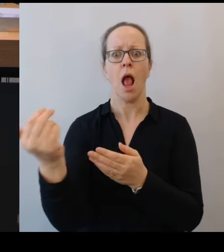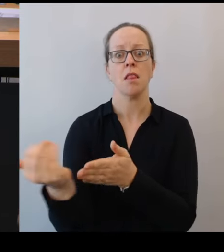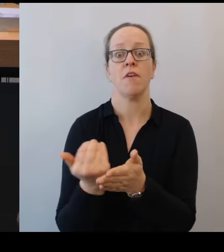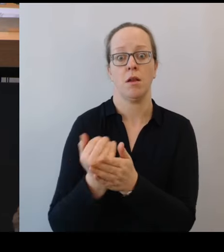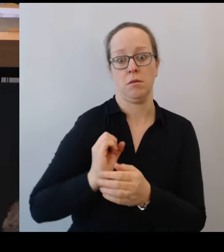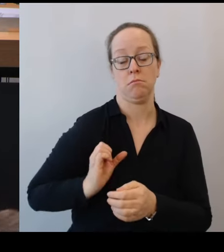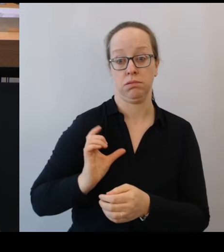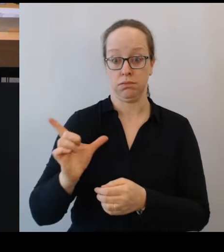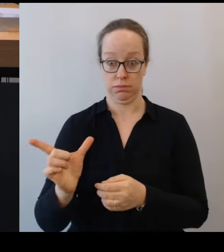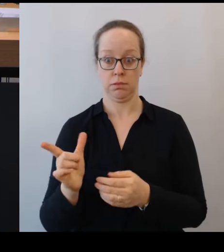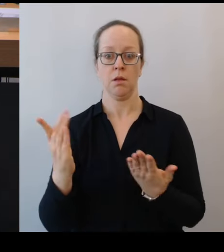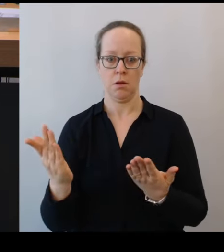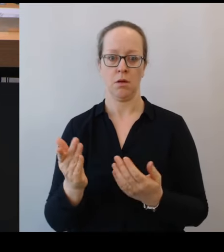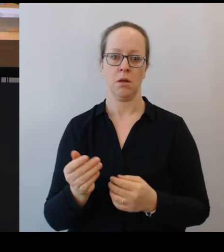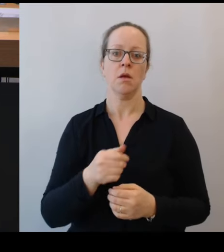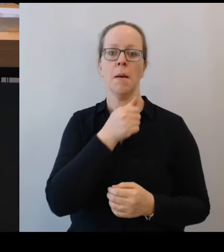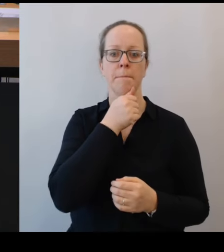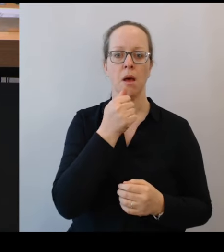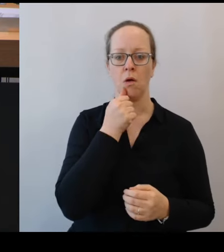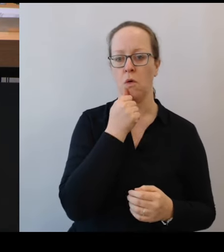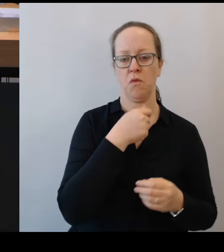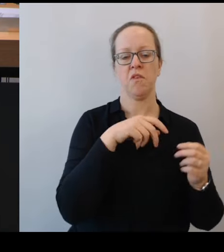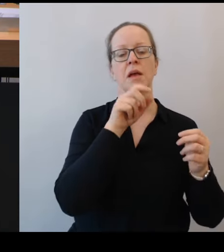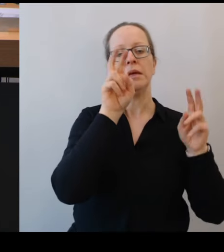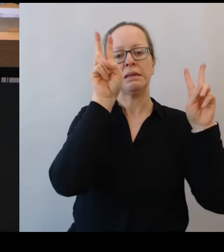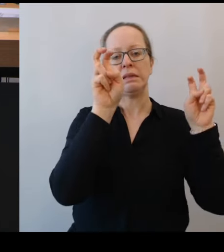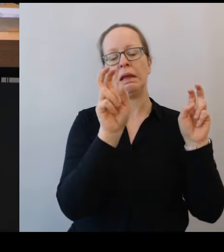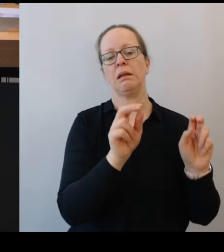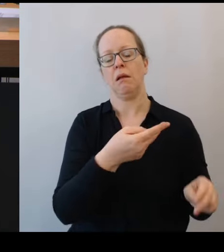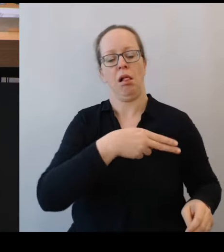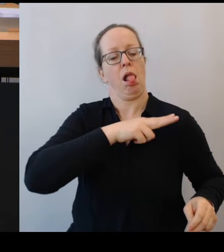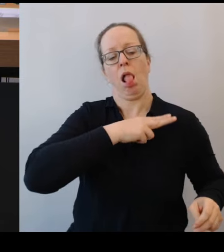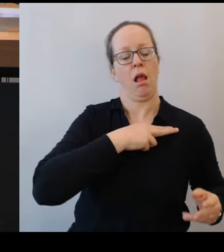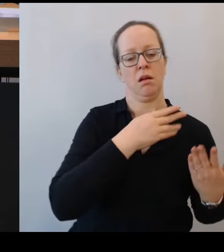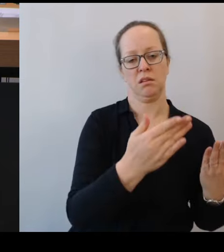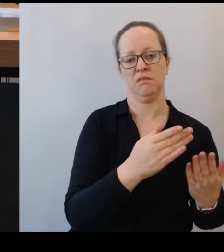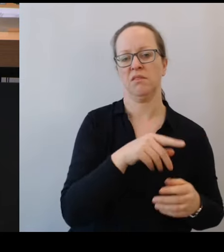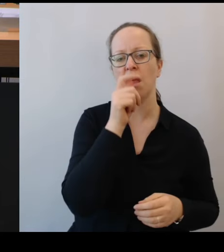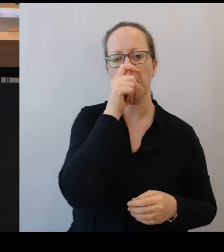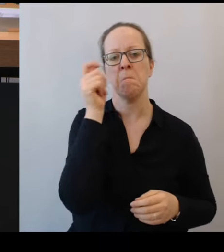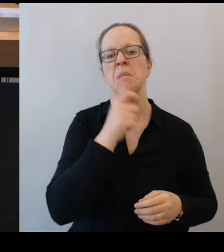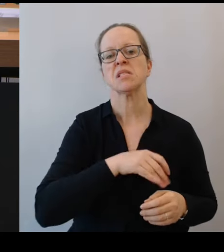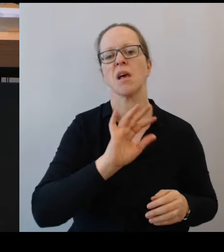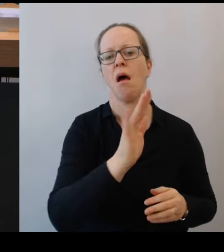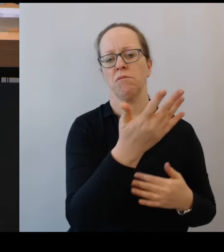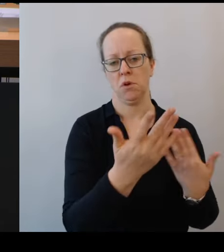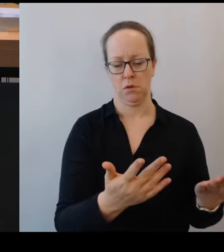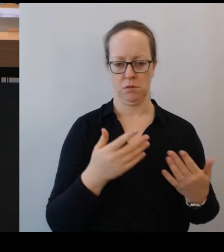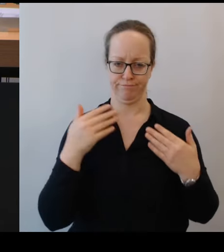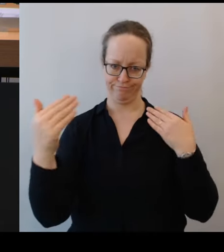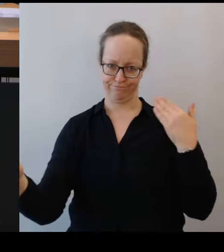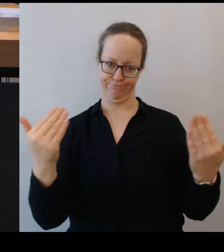irgendwie auch eine Art von Misserfolg sei. Das soll heißen, dass wir auch an der gesellschaftlichen Anerkennung von